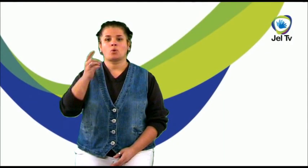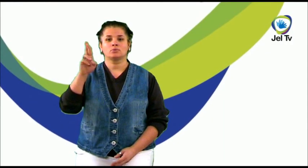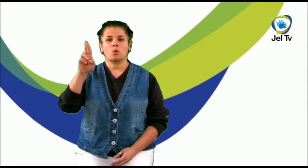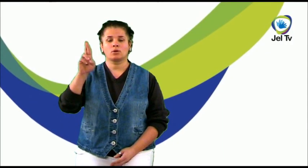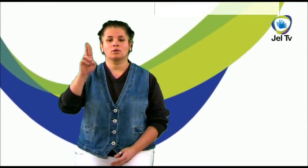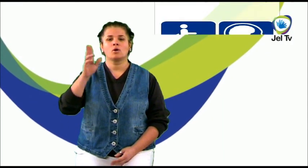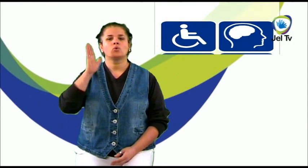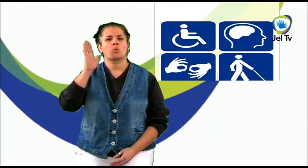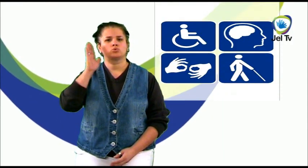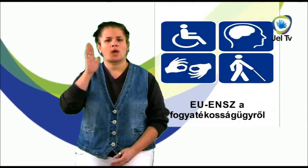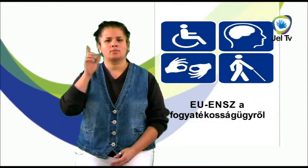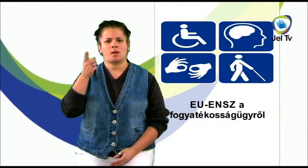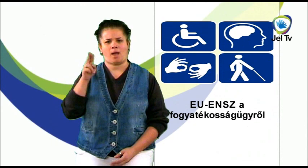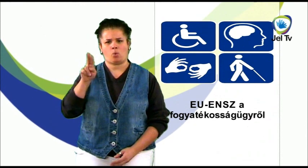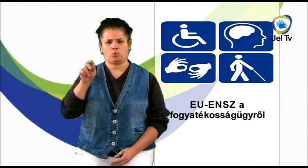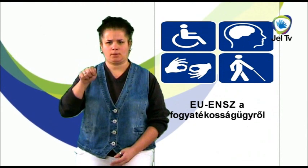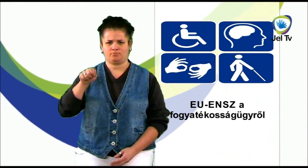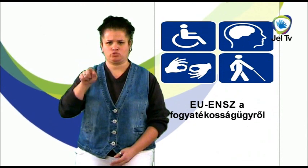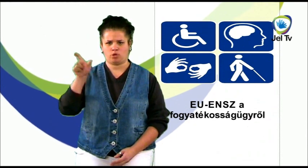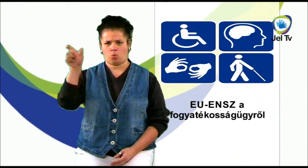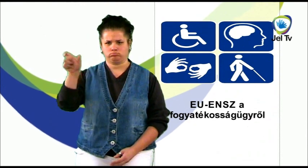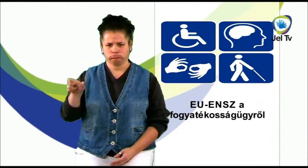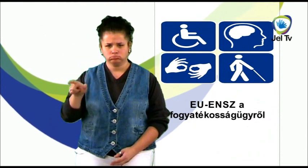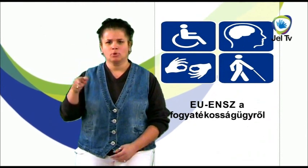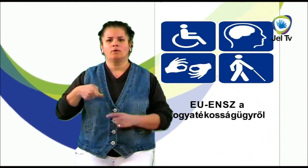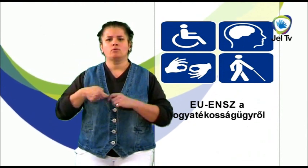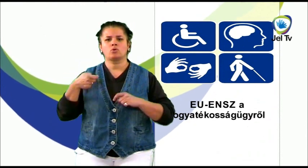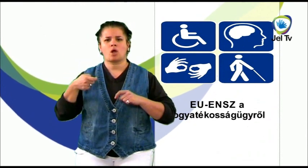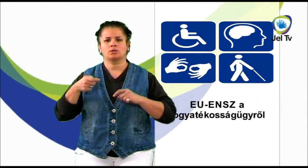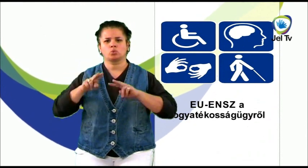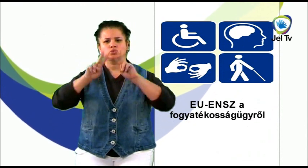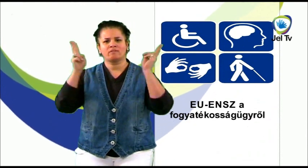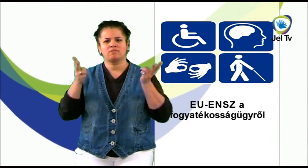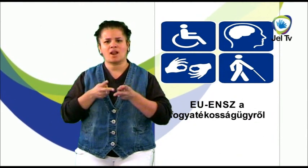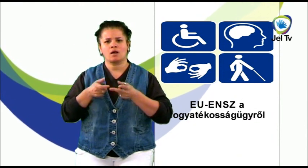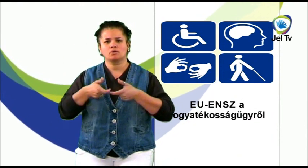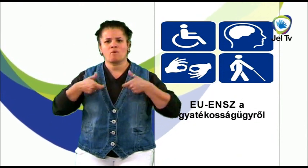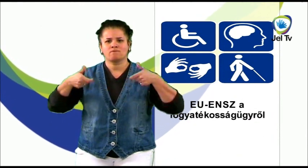Dr. Kósa Ádám EU képviselő a Fogyatékos Világkonferencián volt.